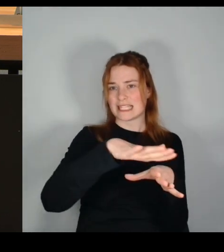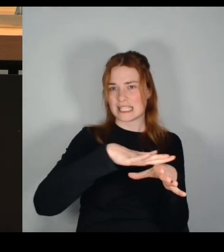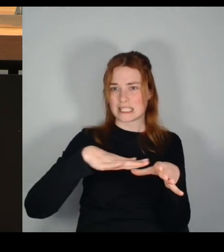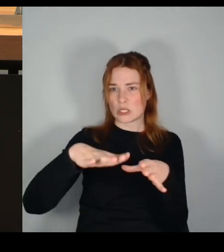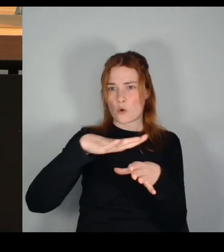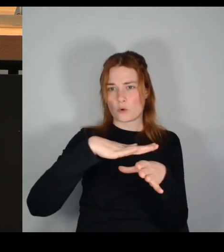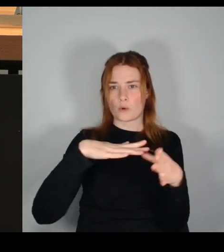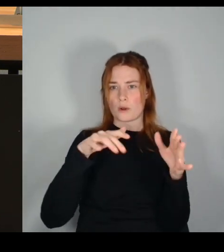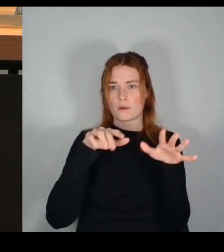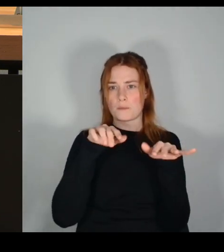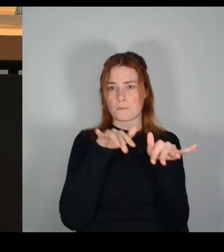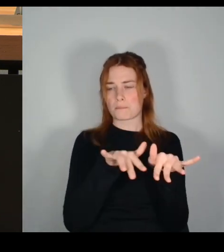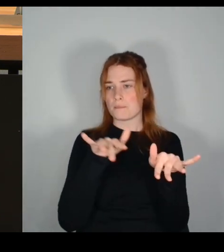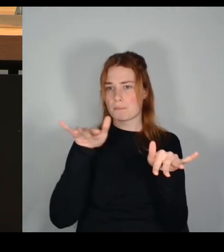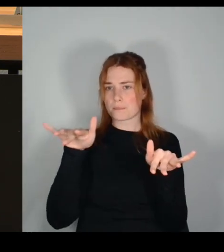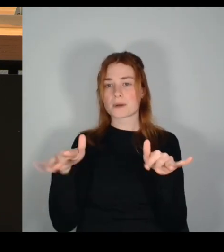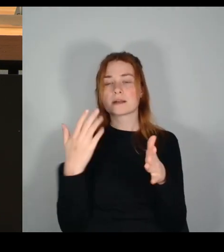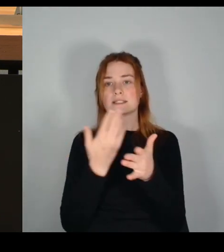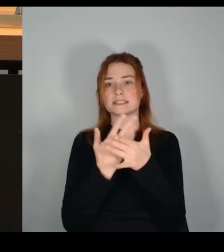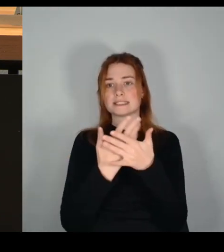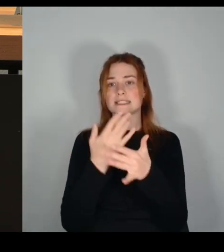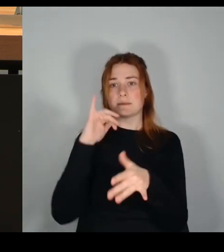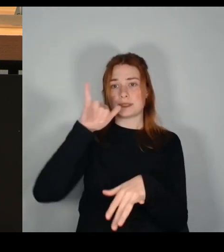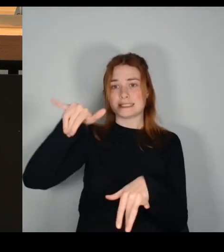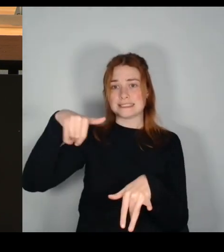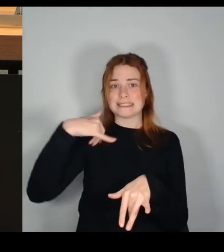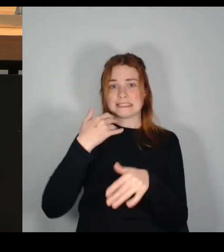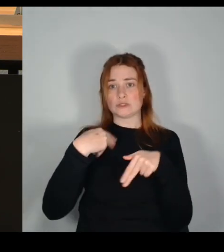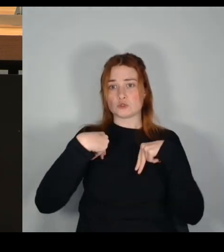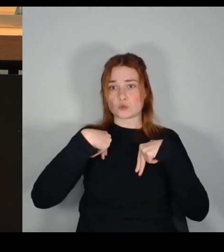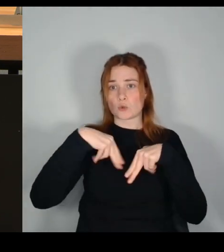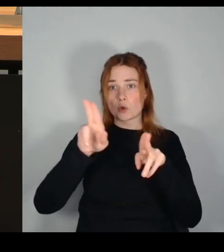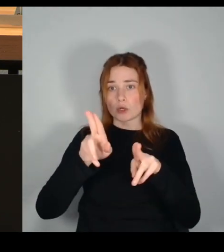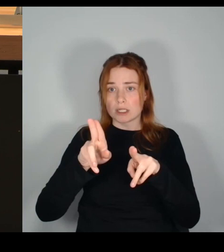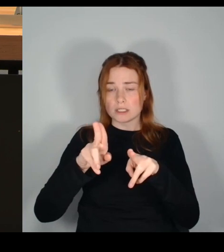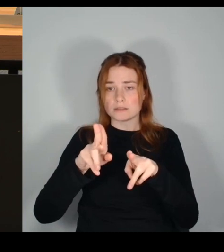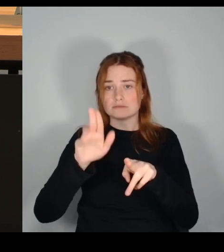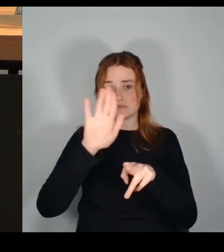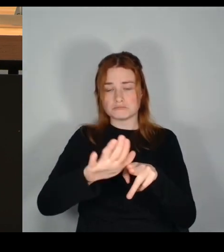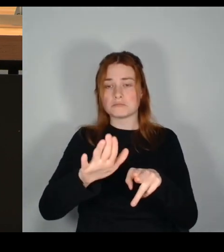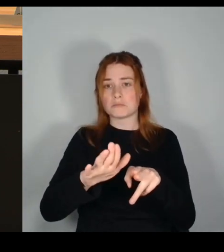in ihrem Herkunftsland zurückkehren. Denn was sie dort erwarten würde.